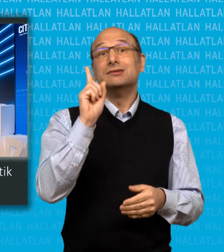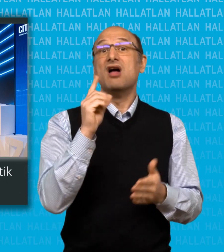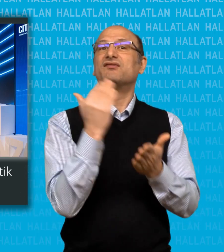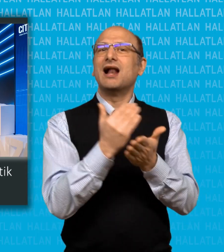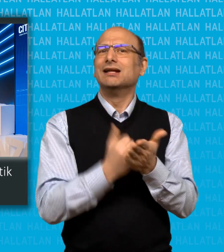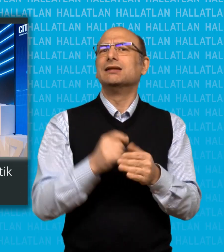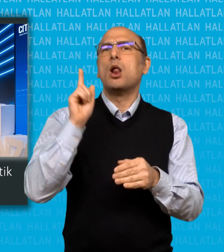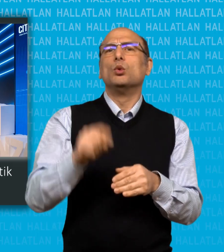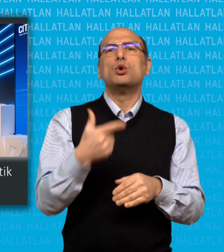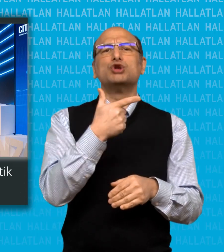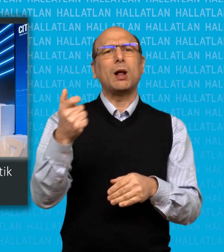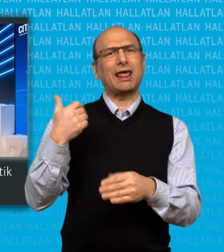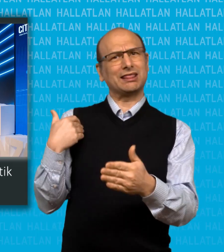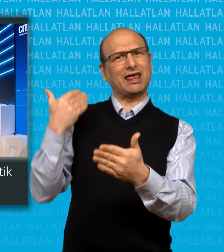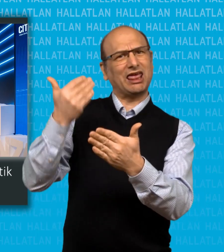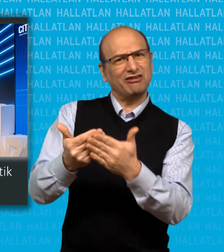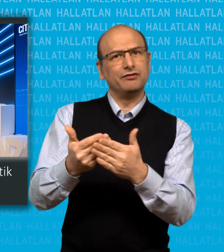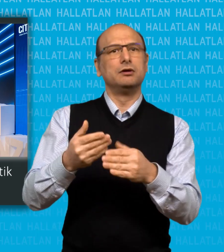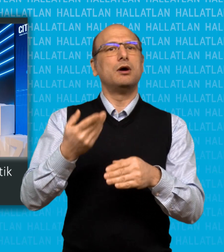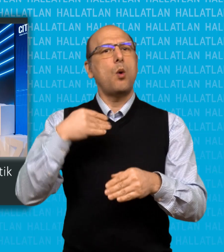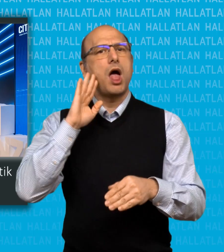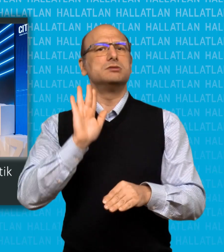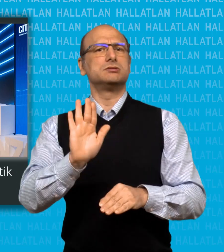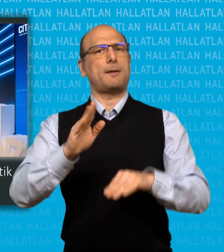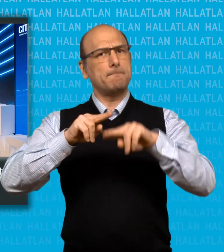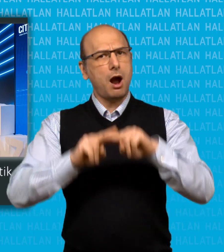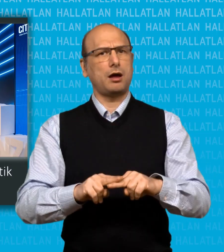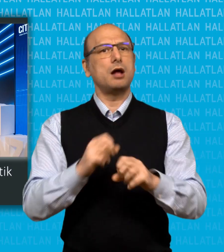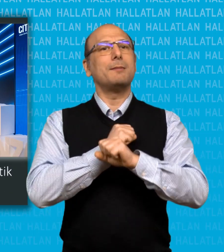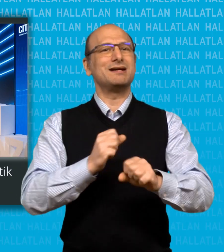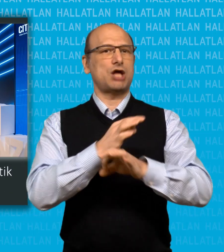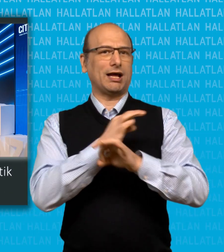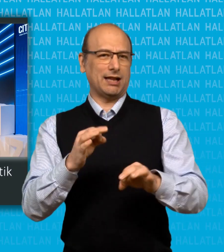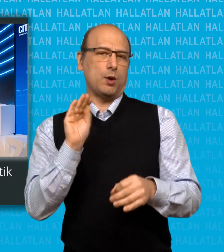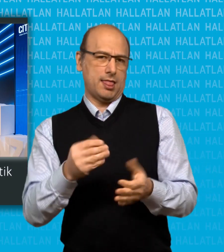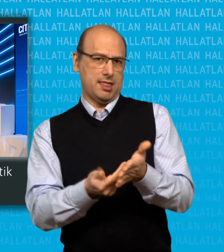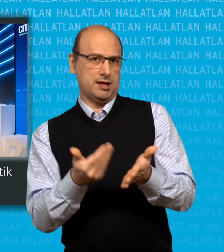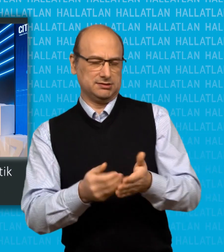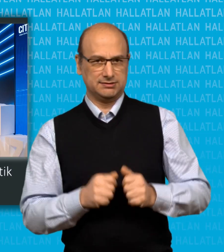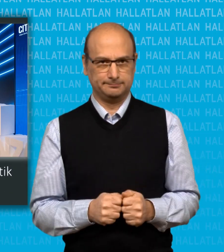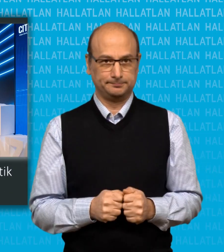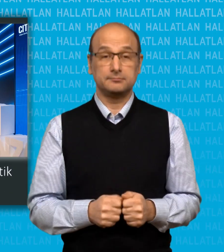ha az utolsó két évben megszakítás nélkül olasz területen tartózkodtak.